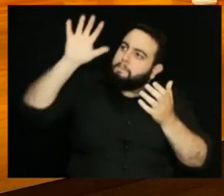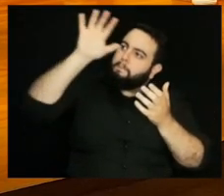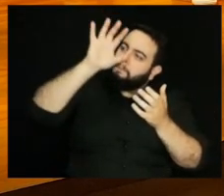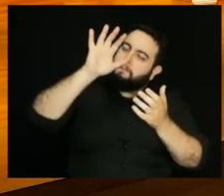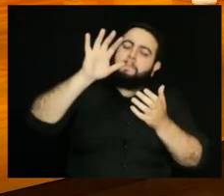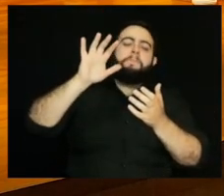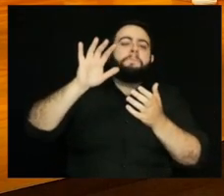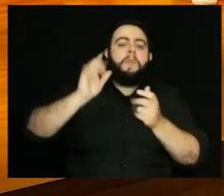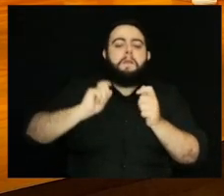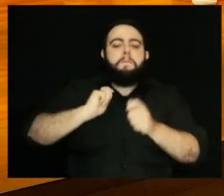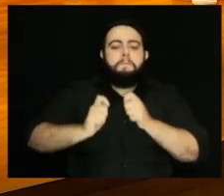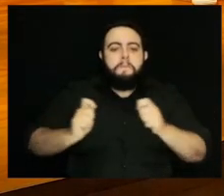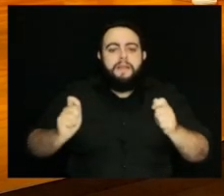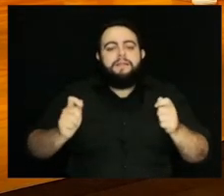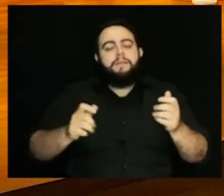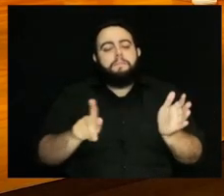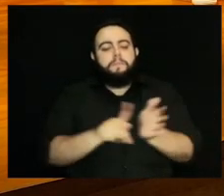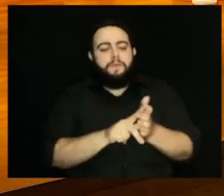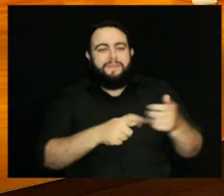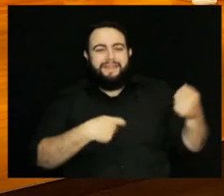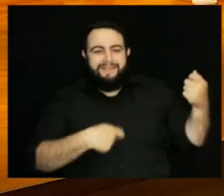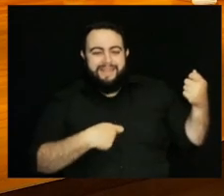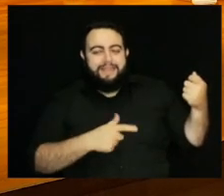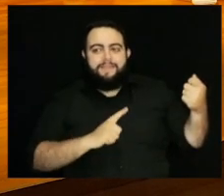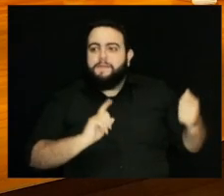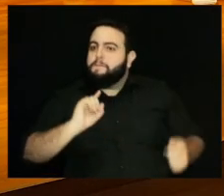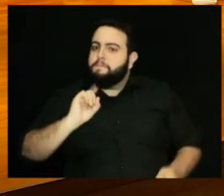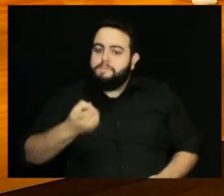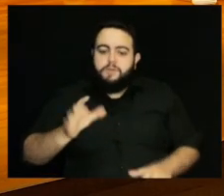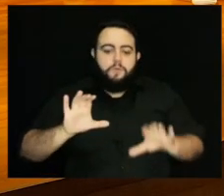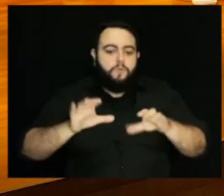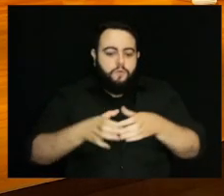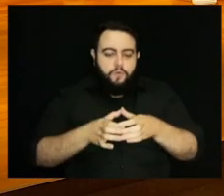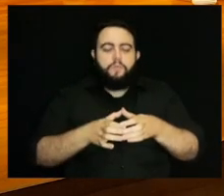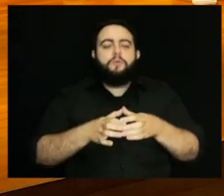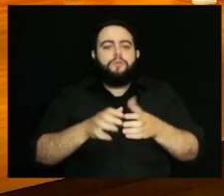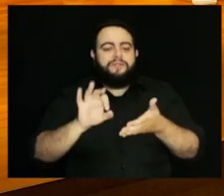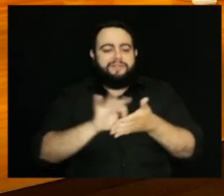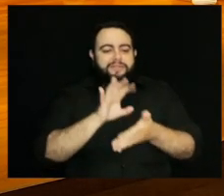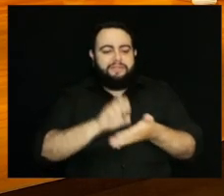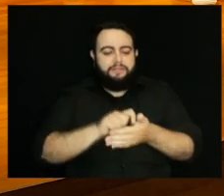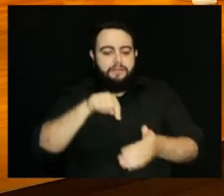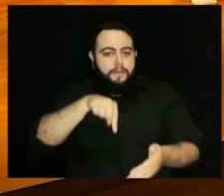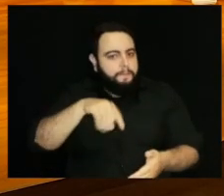como chamava, e teve 1000 inscritos, 1000 bandas inscritas em Porto Alegre. Então começa a